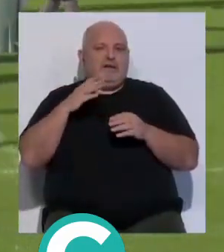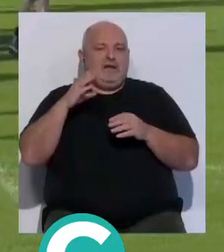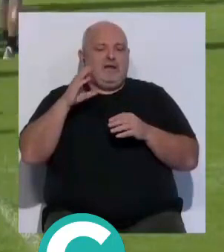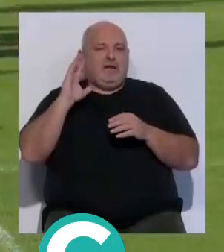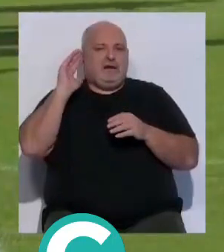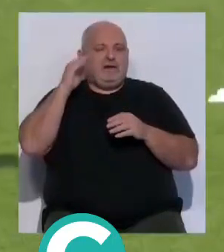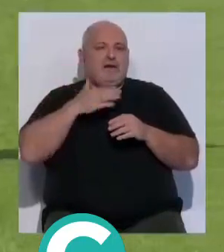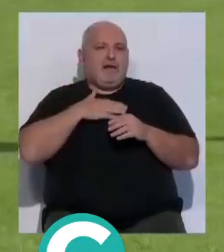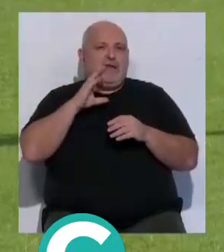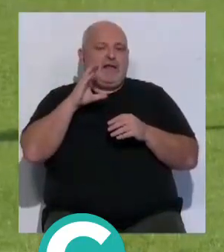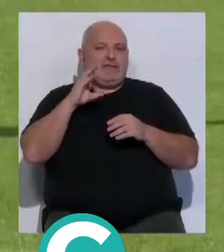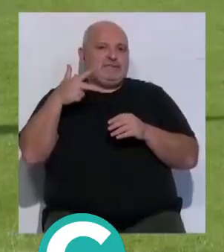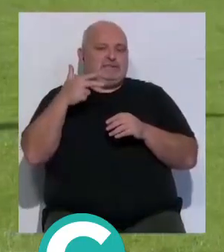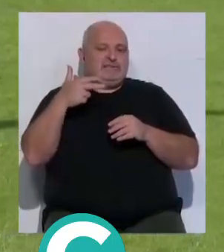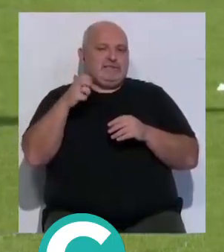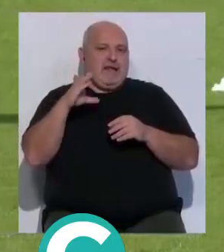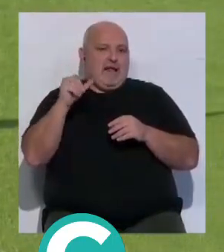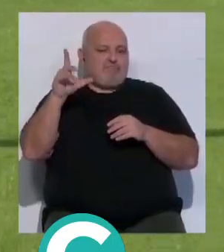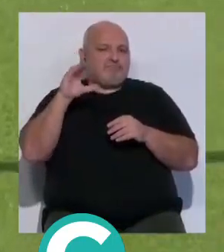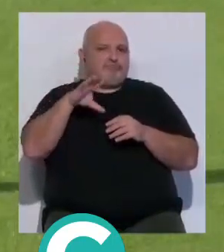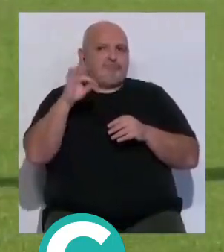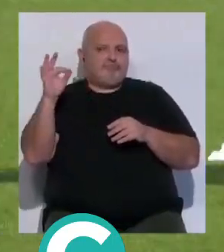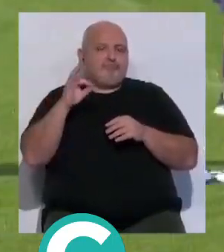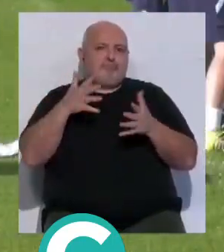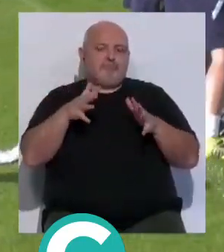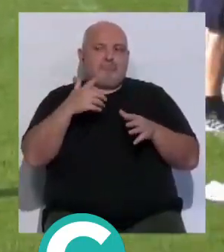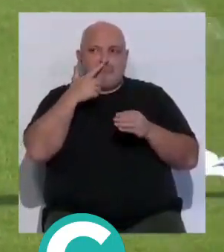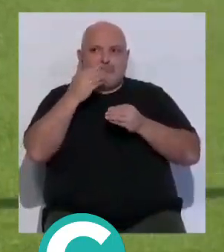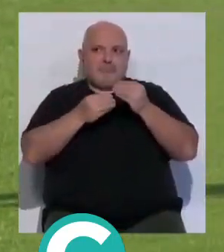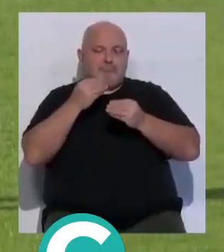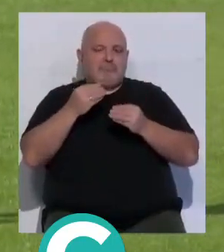que el Esparta de Praga estaba muy cerca de cerrarlo pero a día de hoy Lo cierto es que